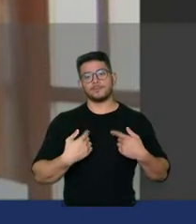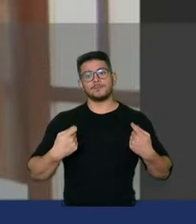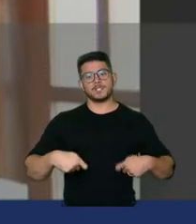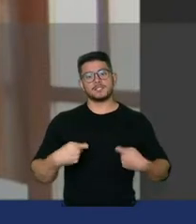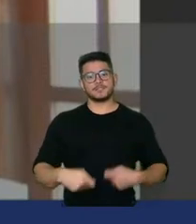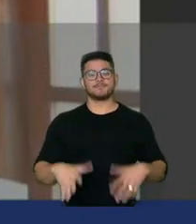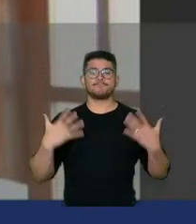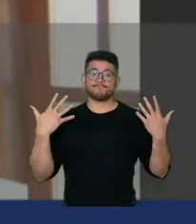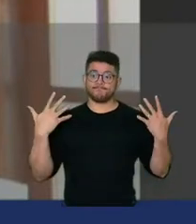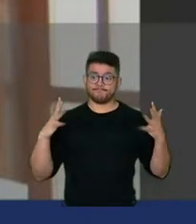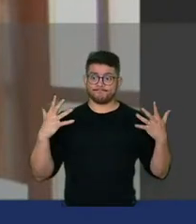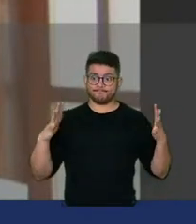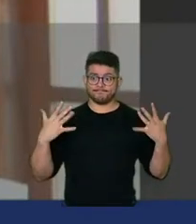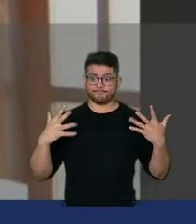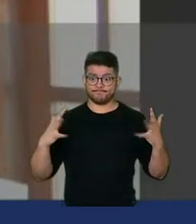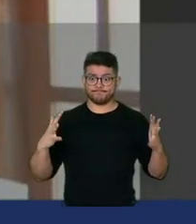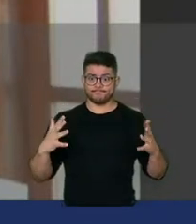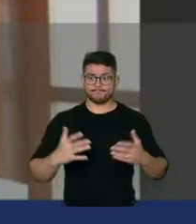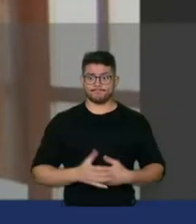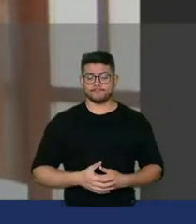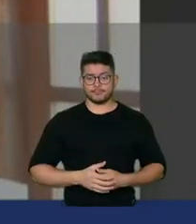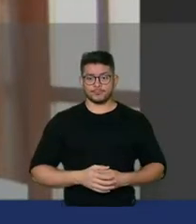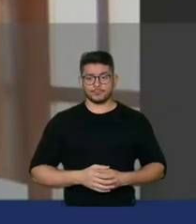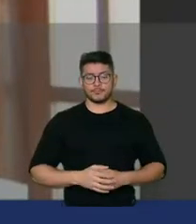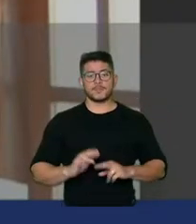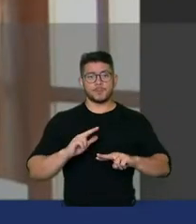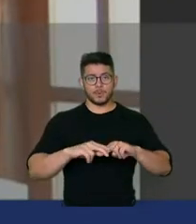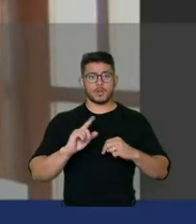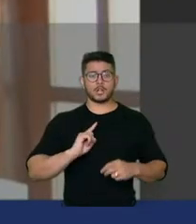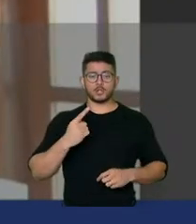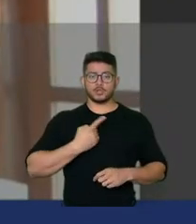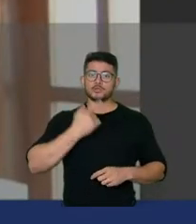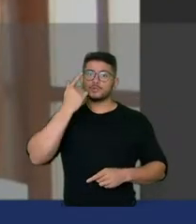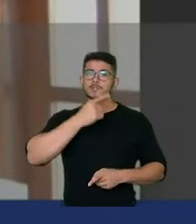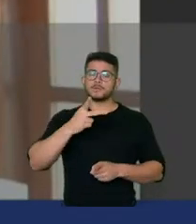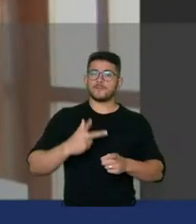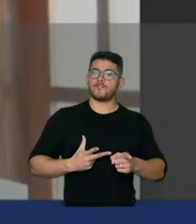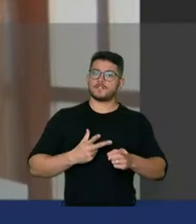BRASIL. EU SÓ POSSO COMEMORAR ESSE MOMENTO DE HOJE, QUE VITÓRIA DA NOSSA CULTURA, DE VITÓRIA DOS TRABALHADORES QUE